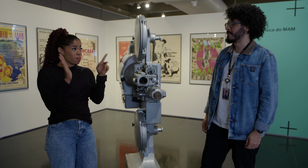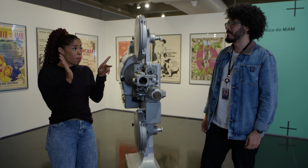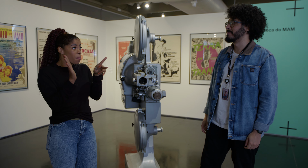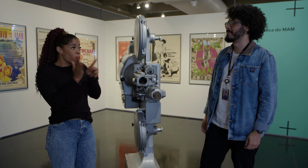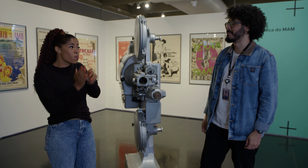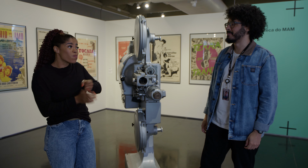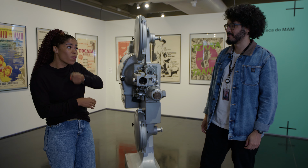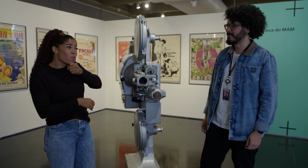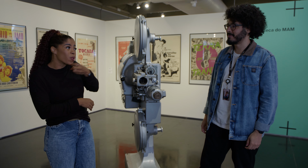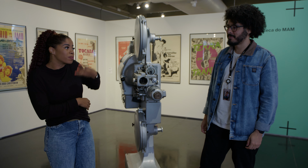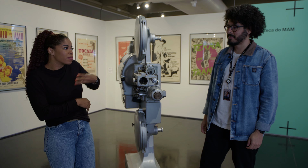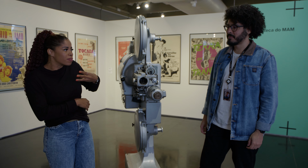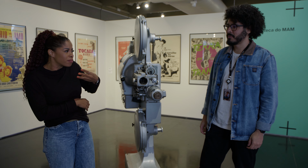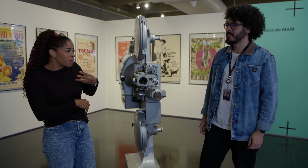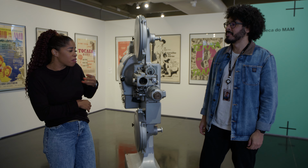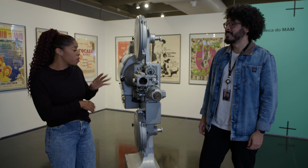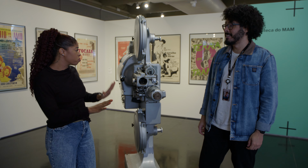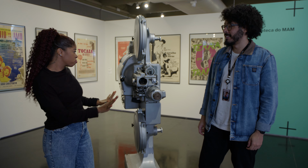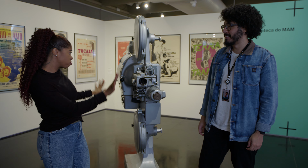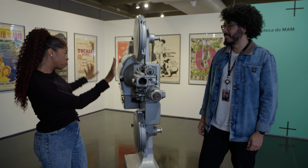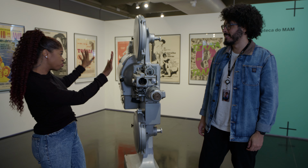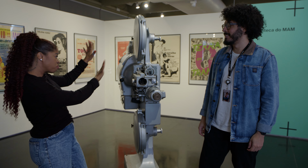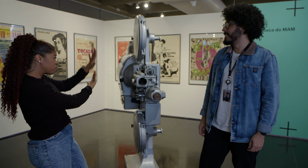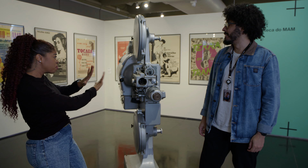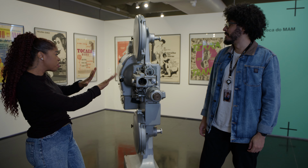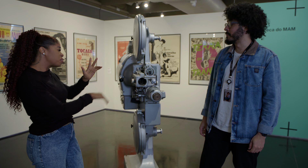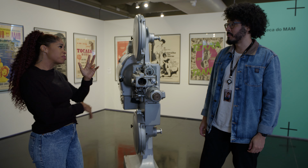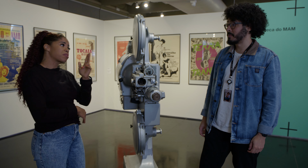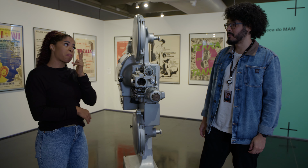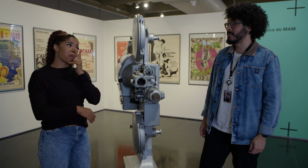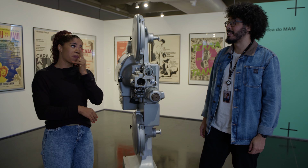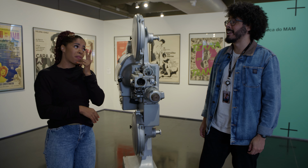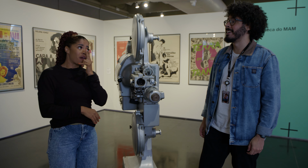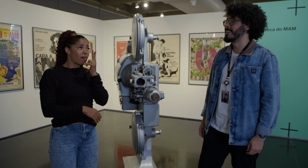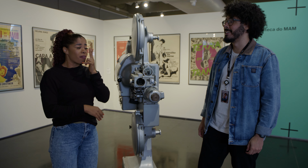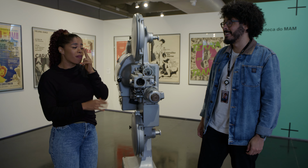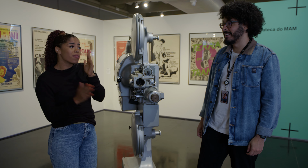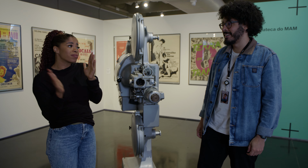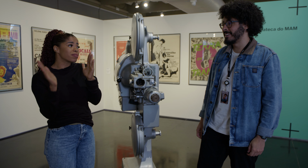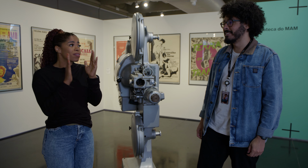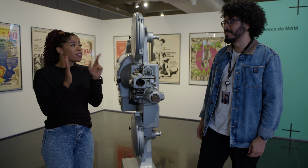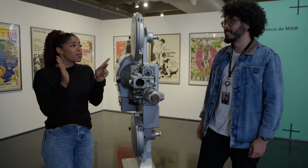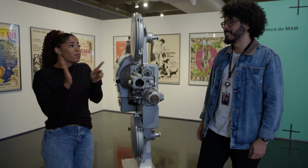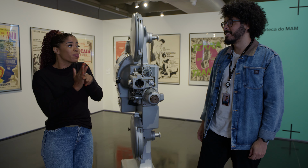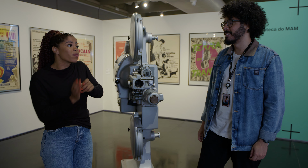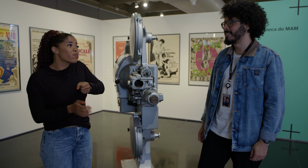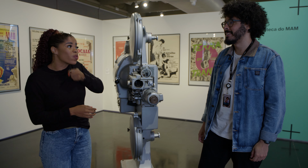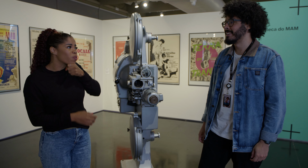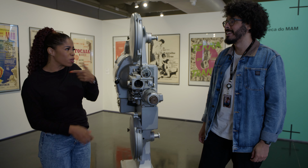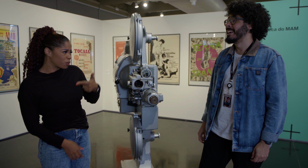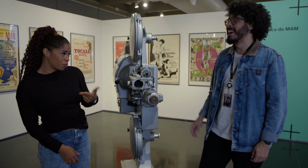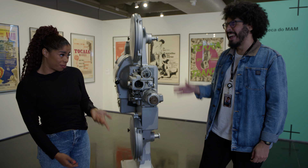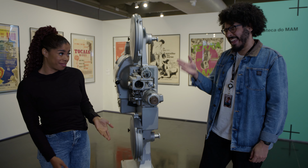esse aqui deve ser o “bisavô”.